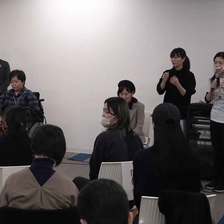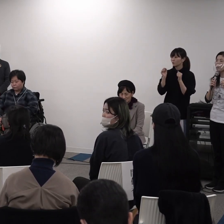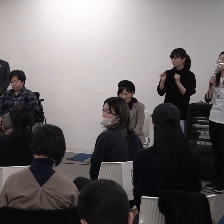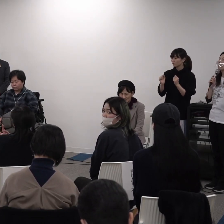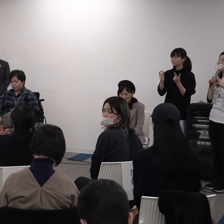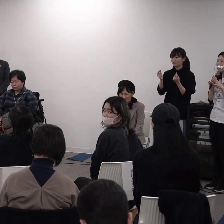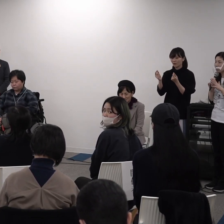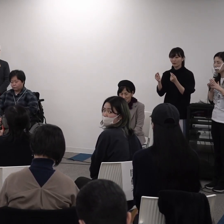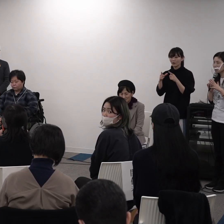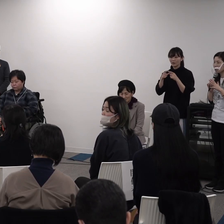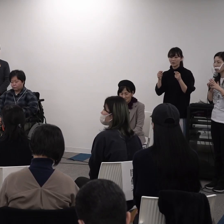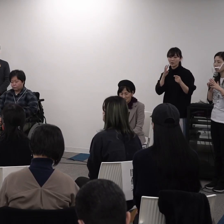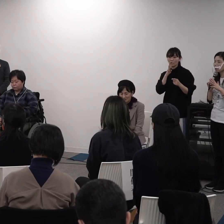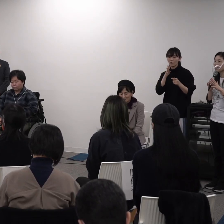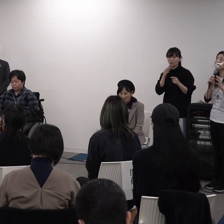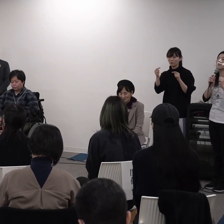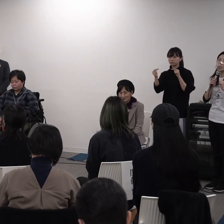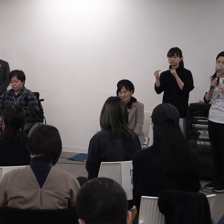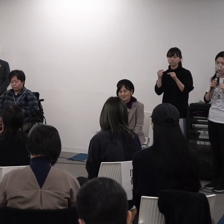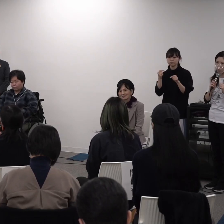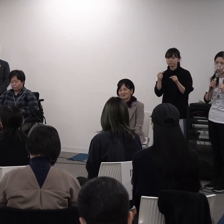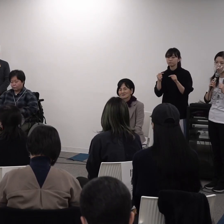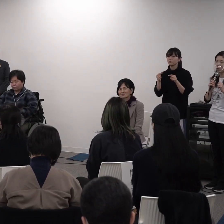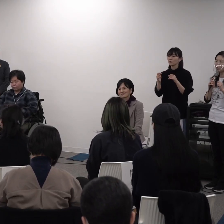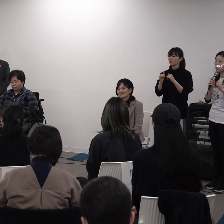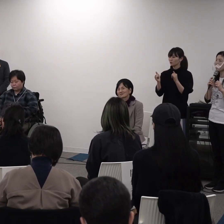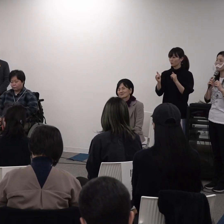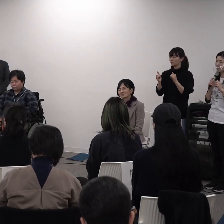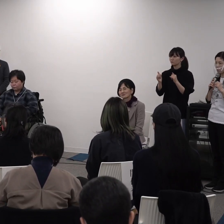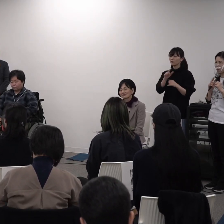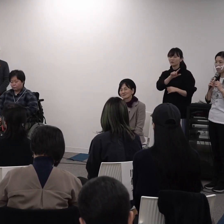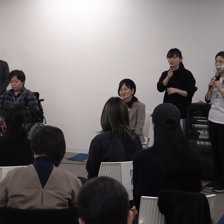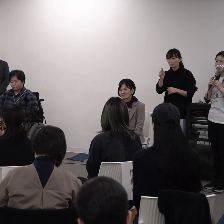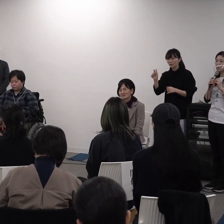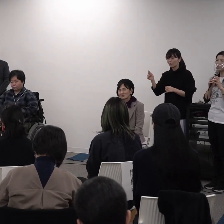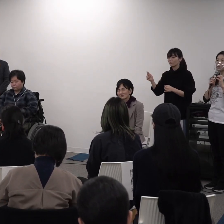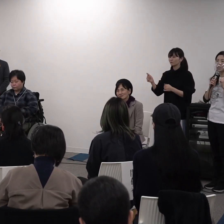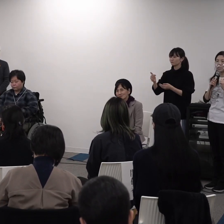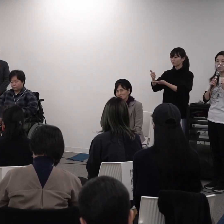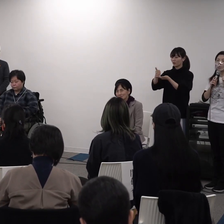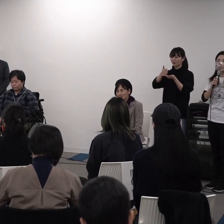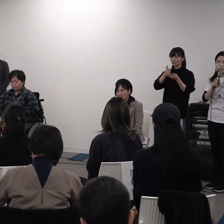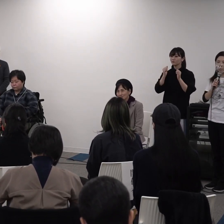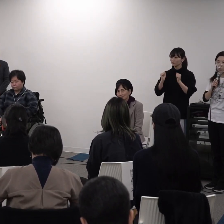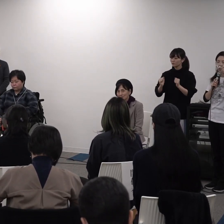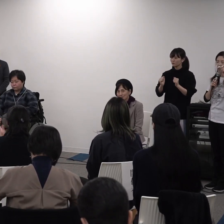日本語が通じないお客様だっていらっしゃいます いろんなお客様がいる そのときに言えることで